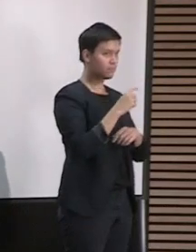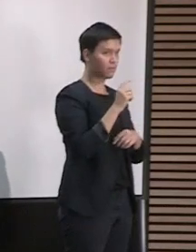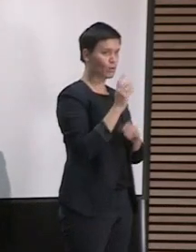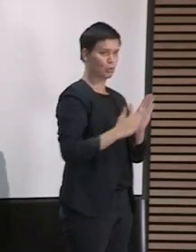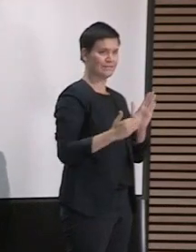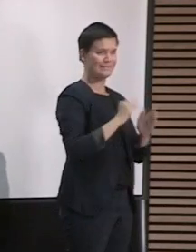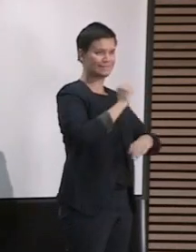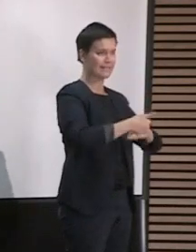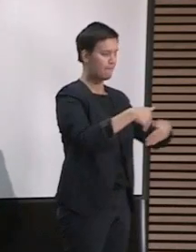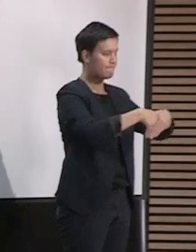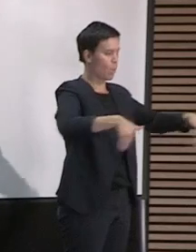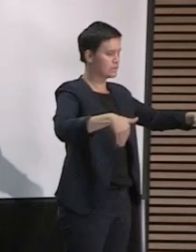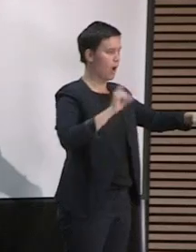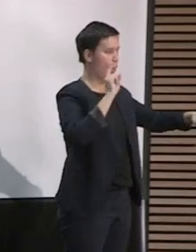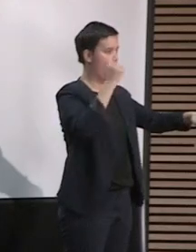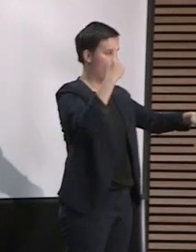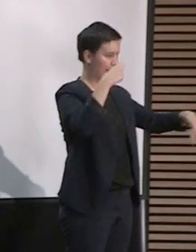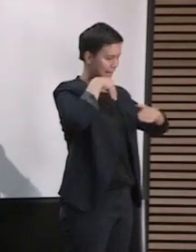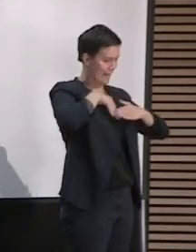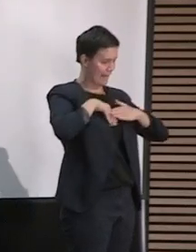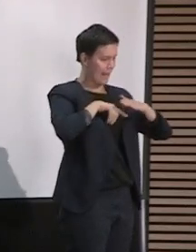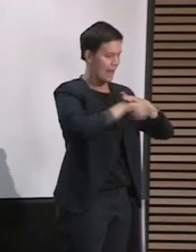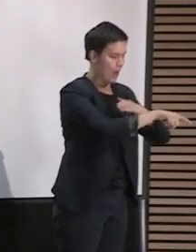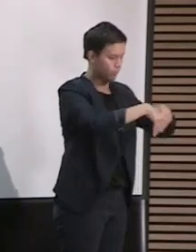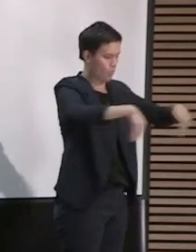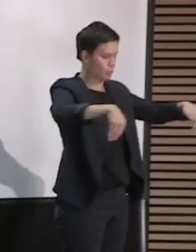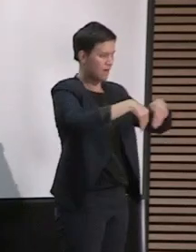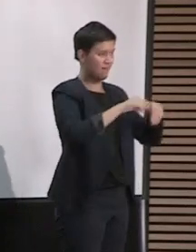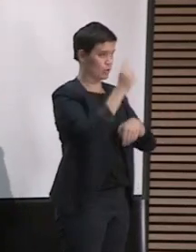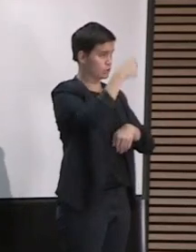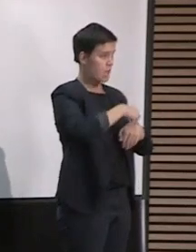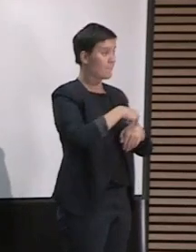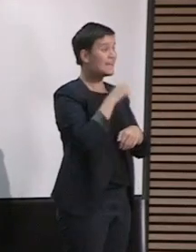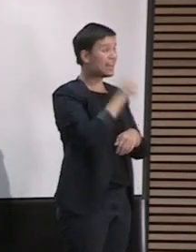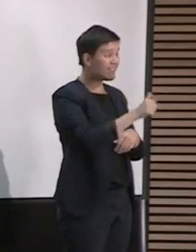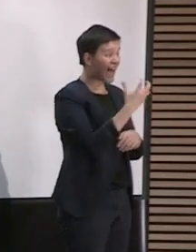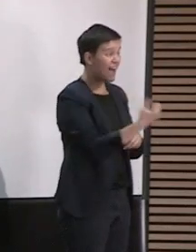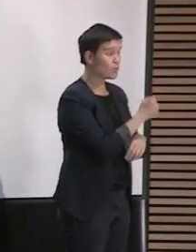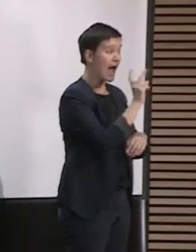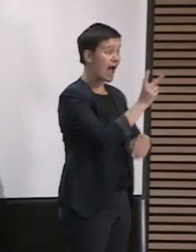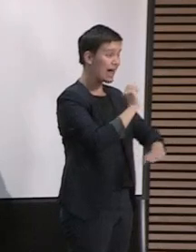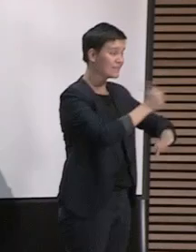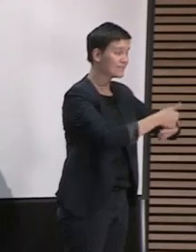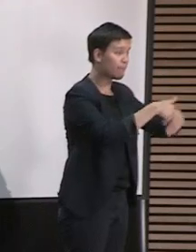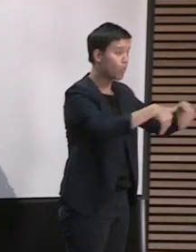tuatahi kua whakauruhia e taatau nga rohe ki tenei huarahi. Na reira ko te tikanga kua nui te whakararehanga. Ma